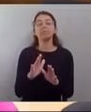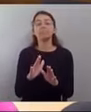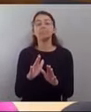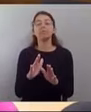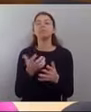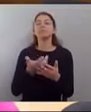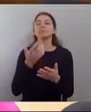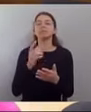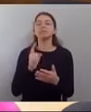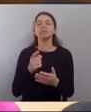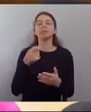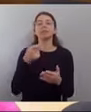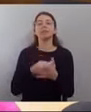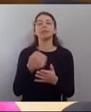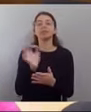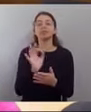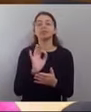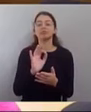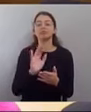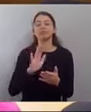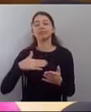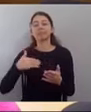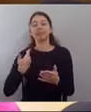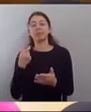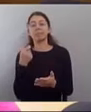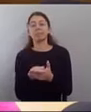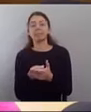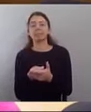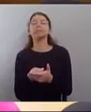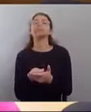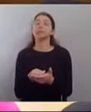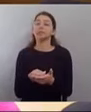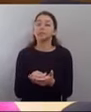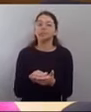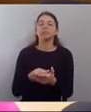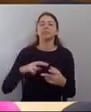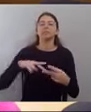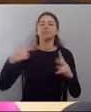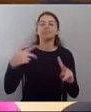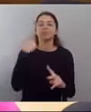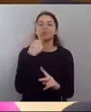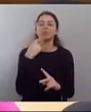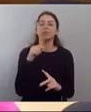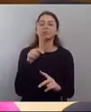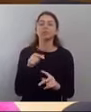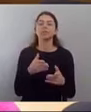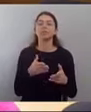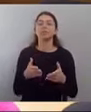gratuito ter-se tornado pago. Mais uma vez o Município de Oeiras faz o